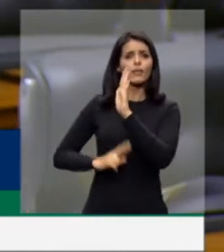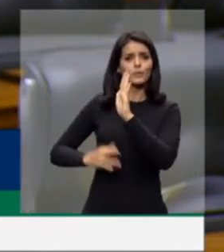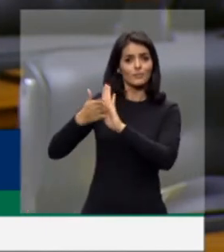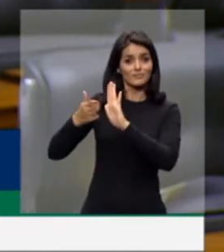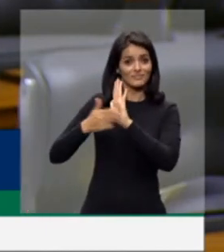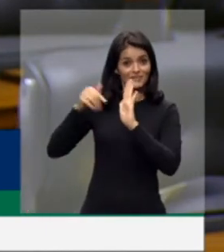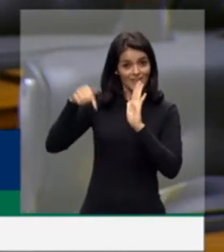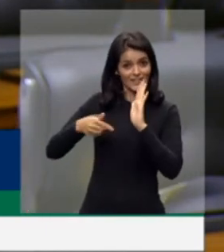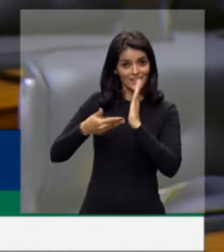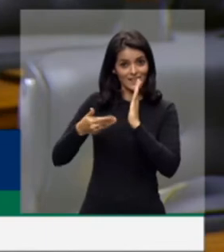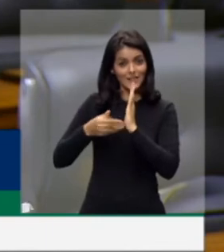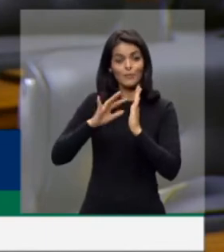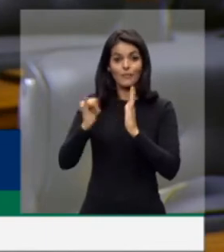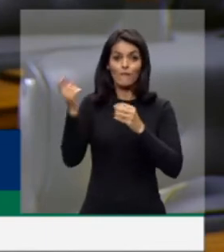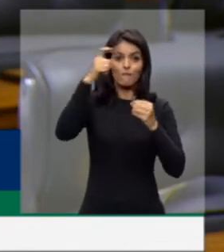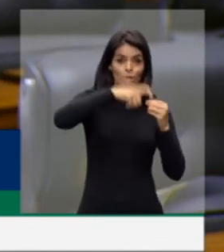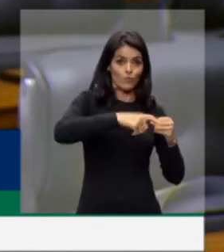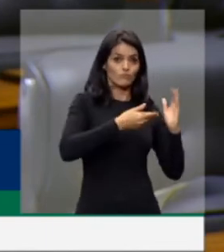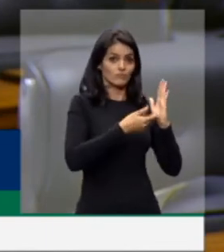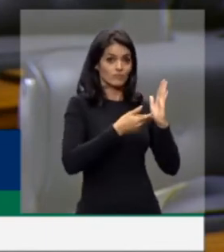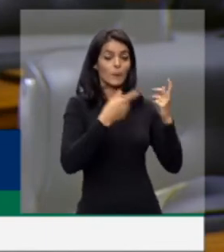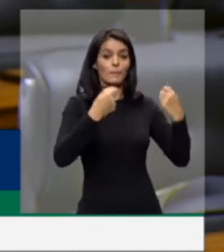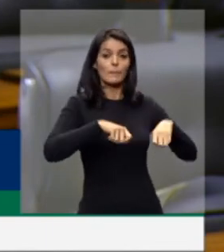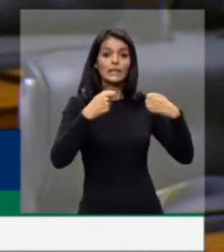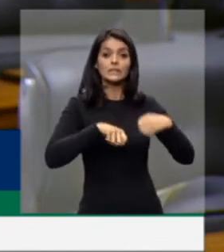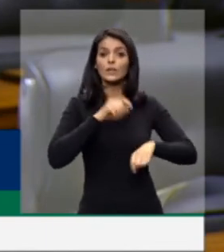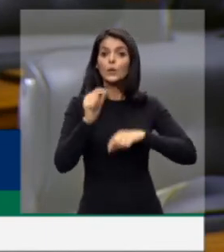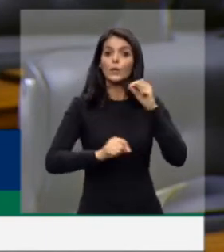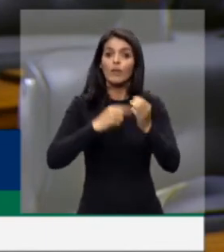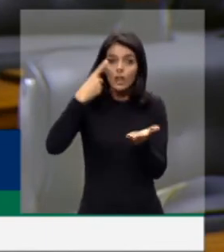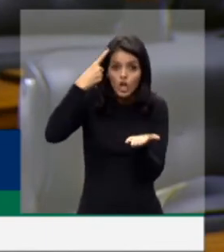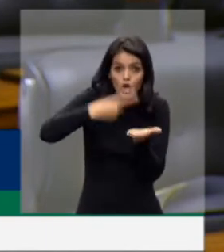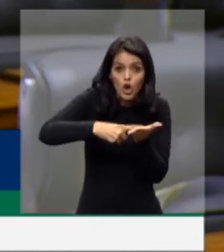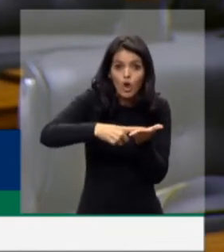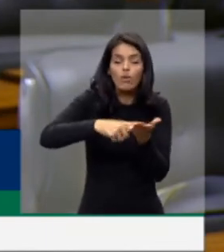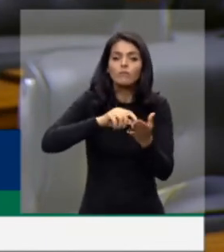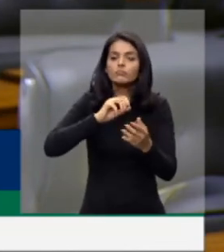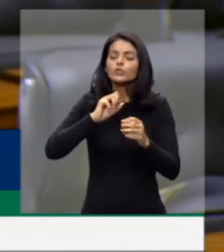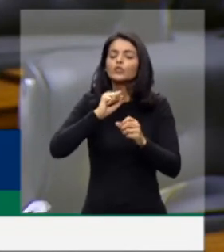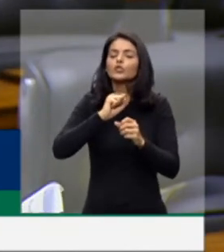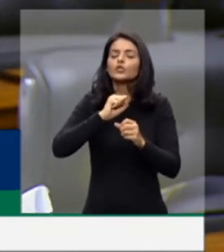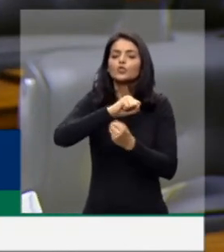VEM AQUI DA CÂMERA, PAGAMENTO DE SERVIÇO AMBIENTAL, EU TIVE UM PRIVILÉGIO DE TER SIDO RELATOR DA MATÉRIA QUE VAI